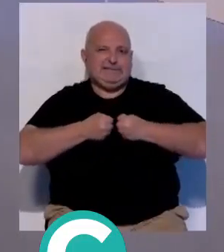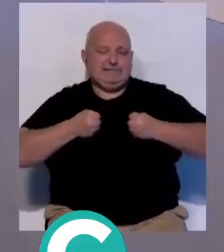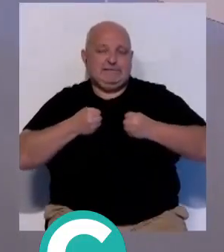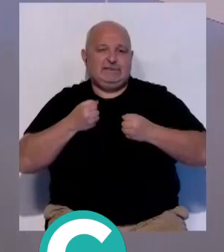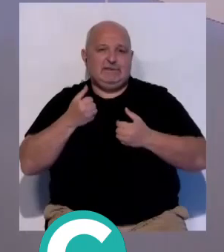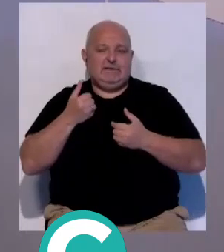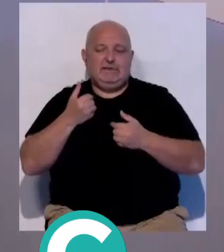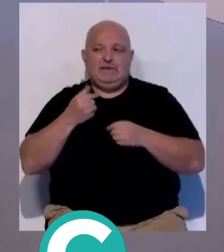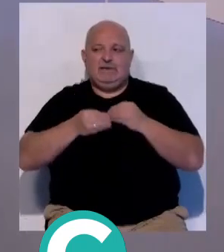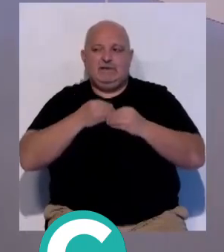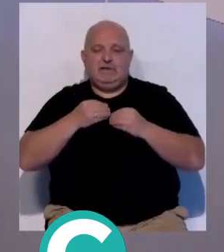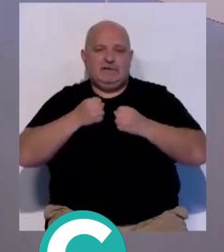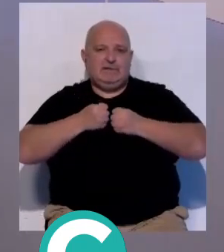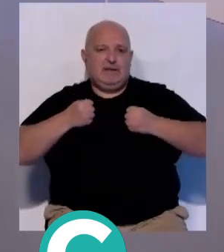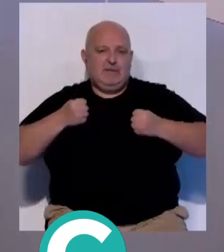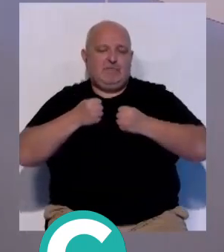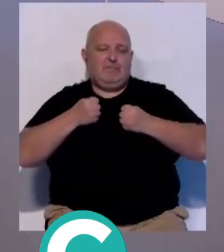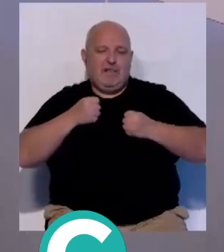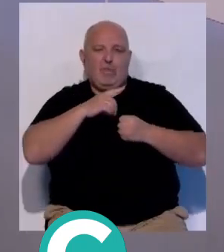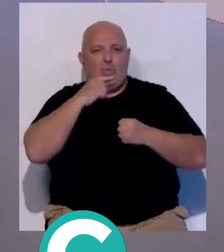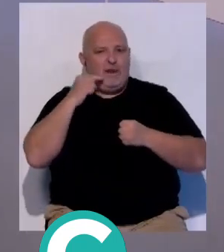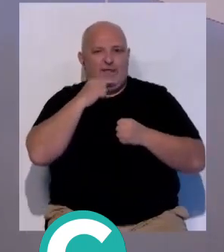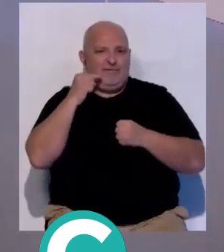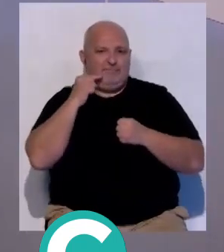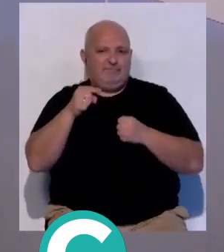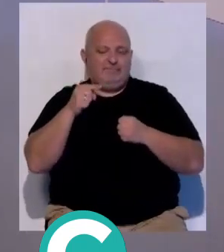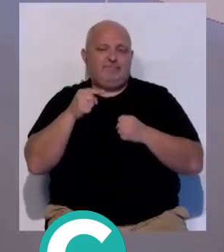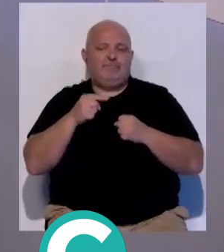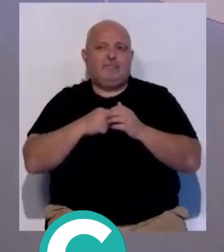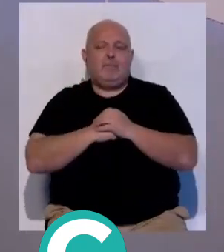nuestra época que era estiramientos musculares que eso pasa a ser una contractura pero luego